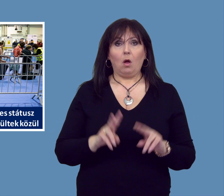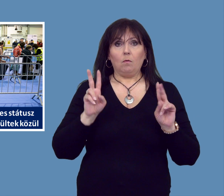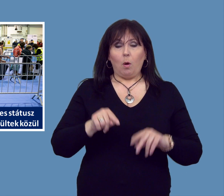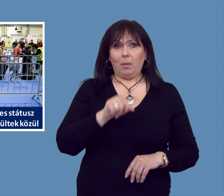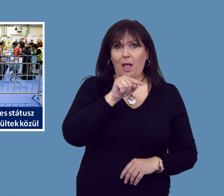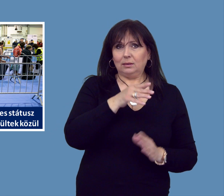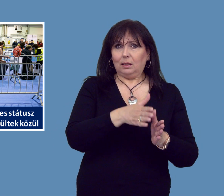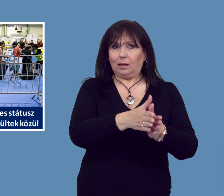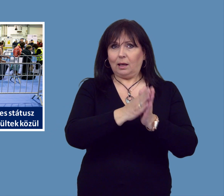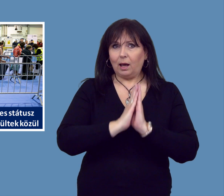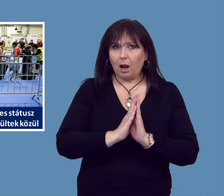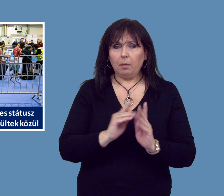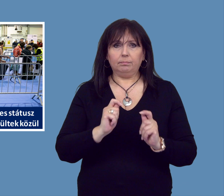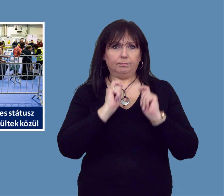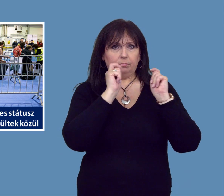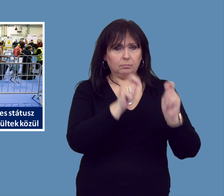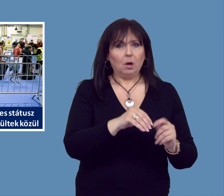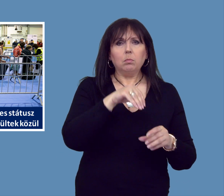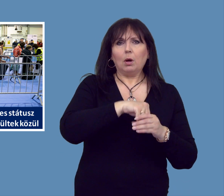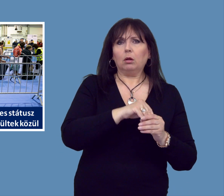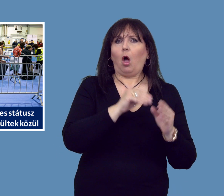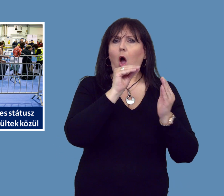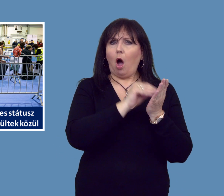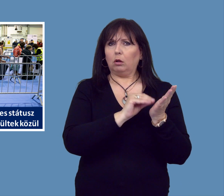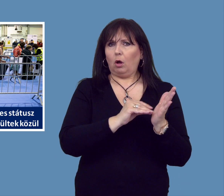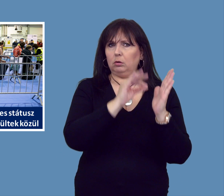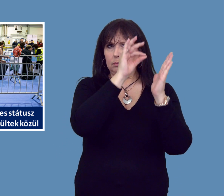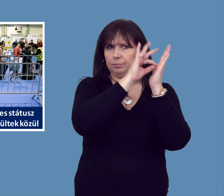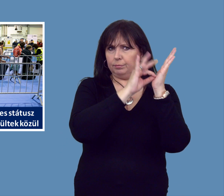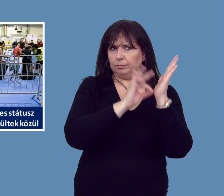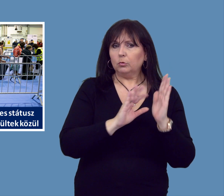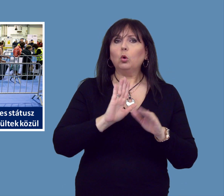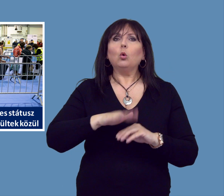A menekültek a kérelem benyújtását és az adatfelvételt